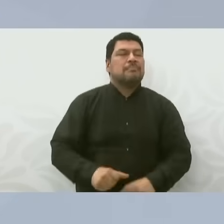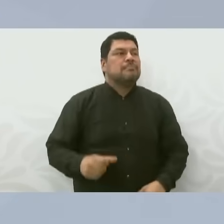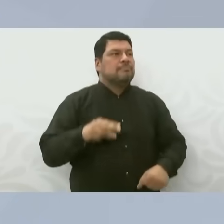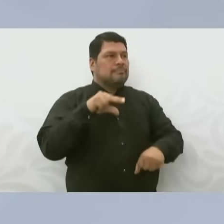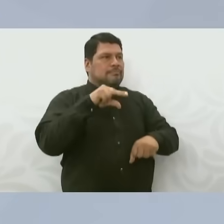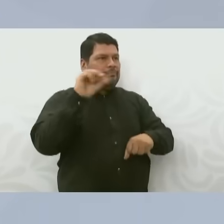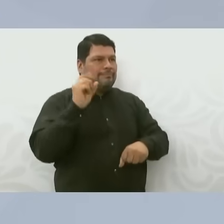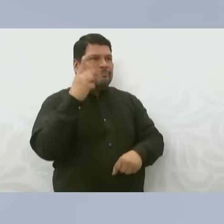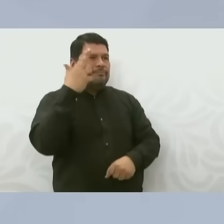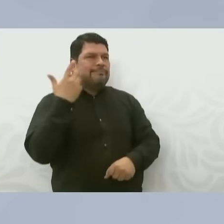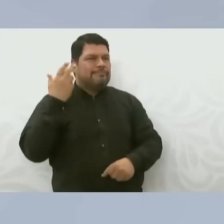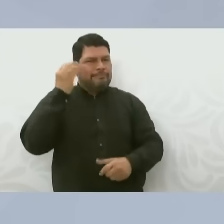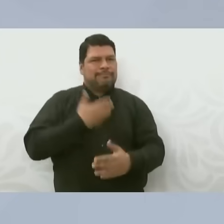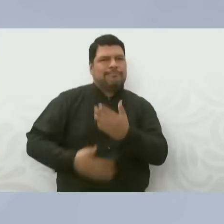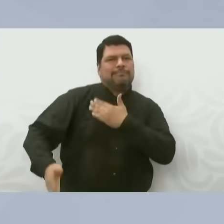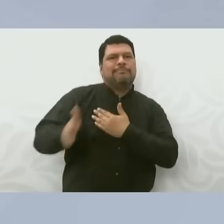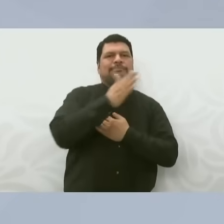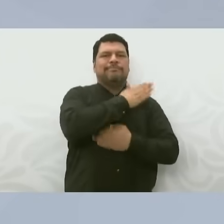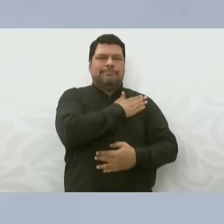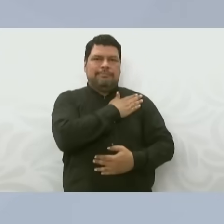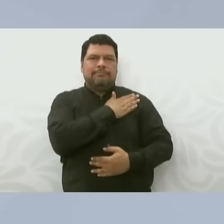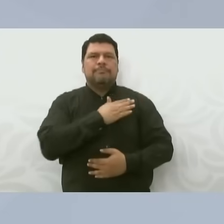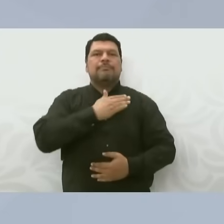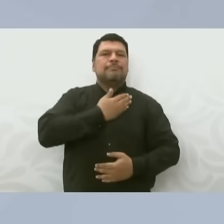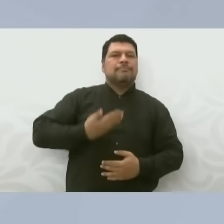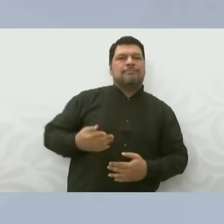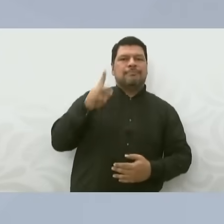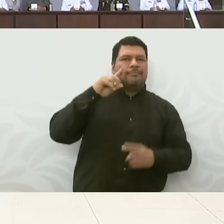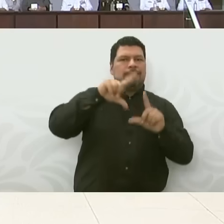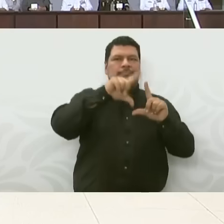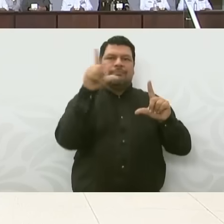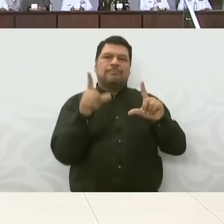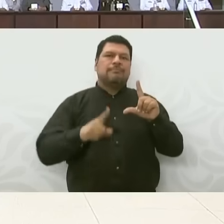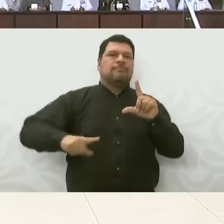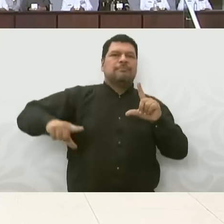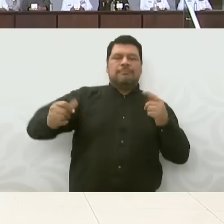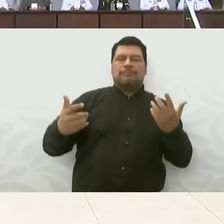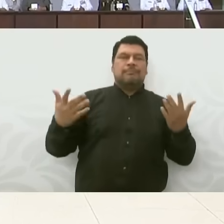Claudia Shem Monpardo presidenta constitucional de los Estados Unidos Mexicanos y comandanta